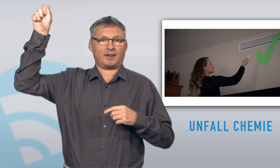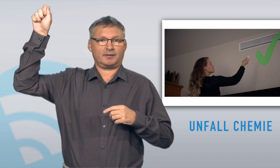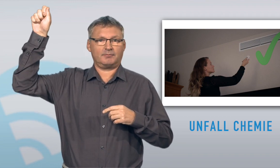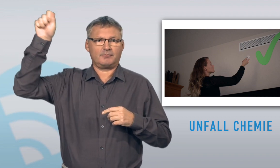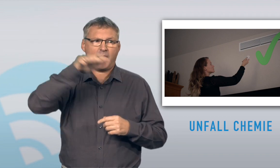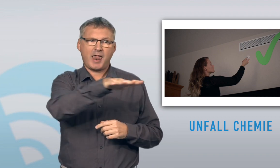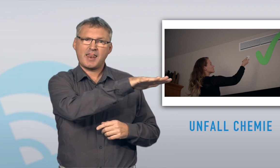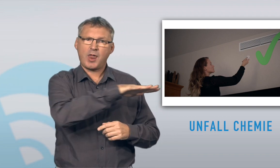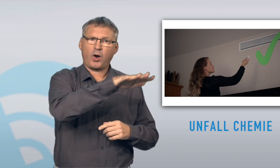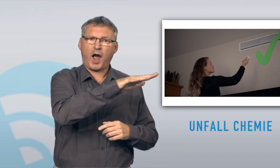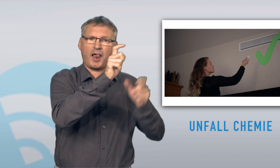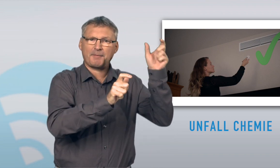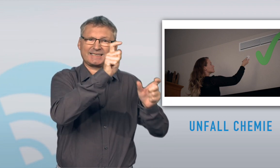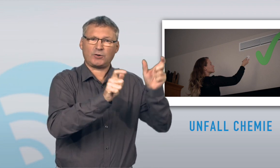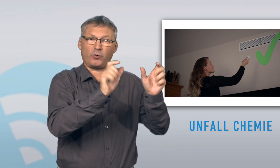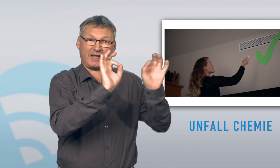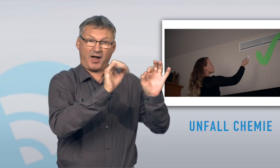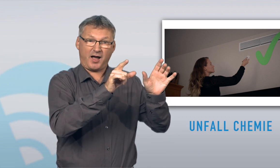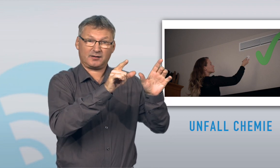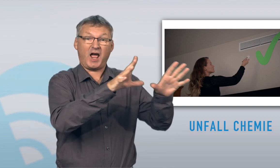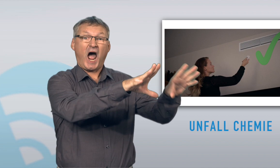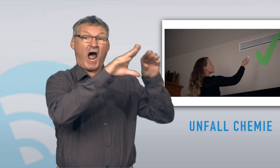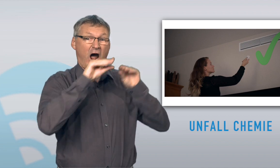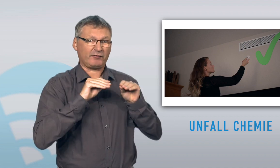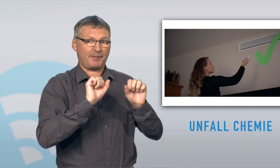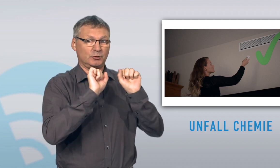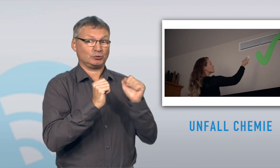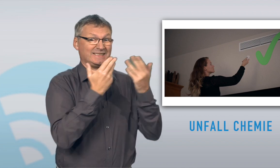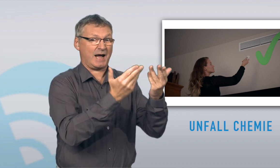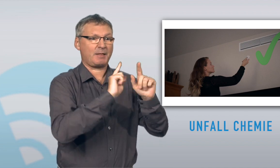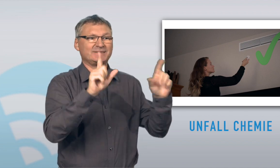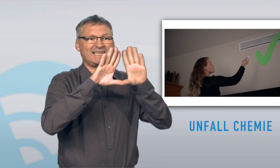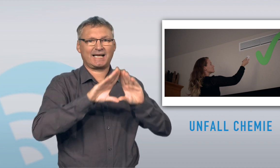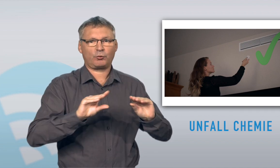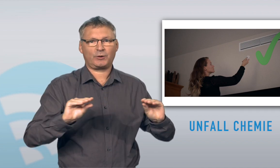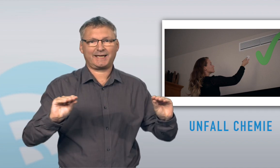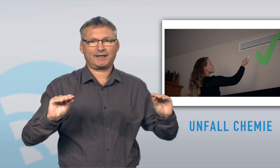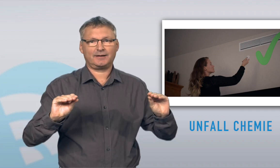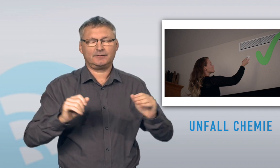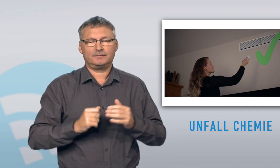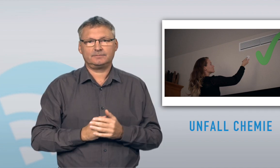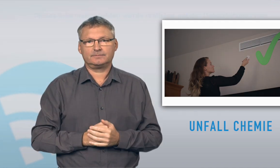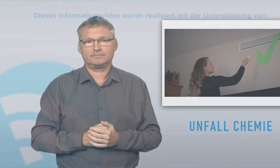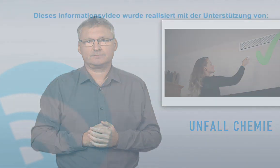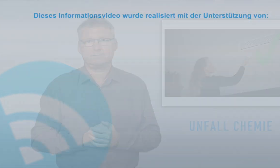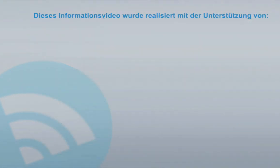Die Gefahr ist für Personen, die in der Nähe wohnen (lokal) und zeitlich beschränkt. Nehmen Sie deshalb gefährdete Personen vorübergehend bei sich auf.